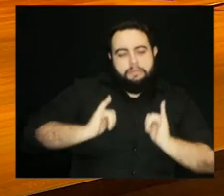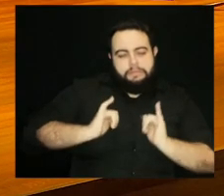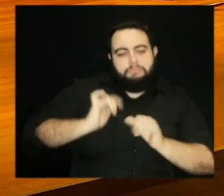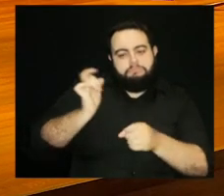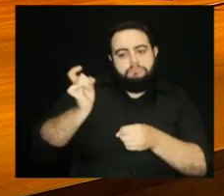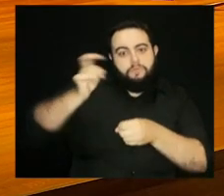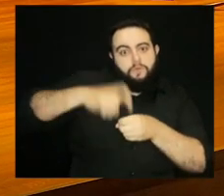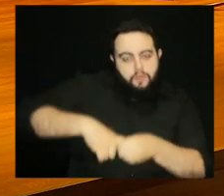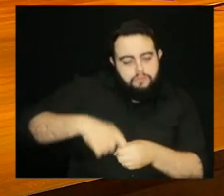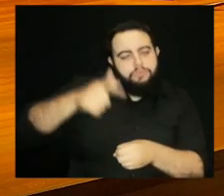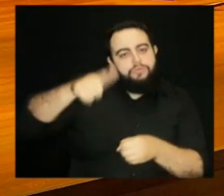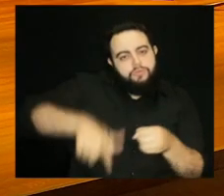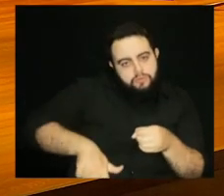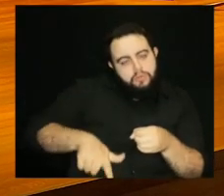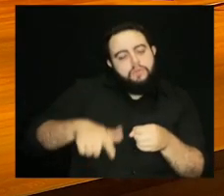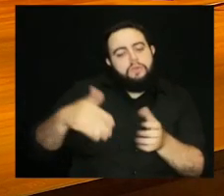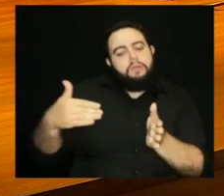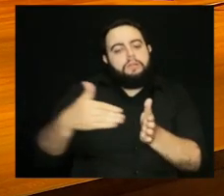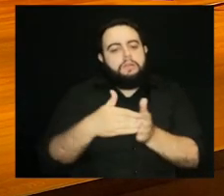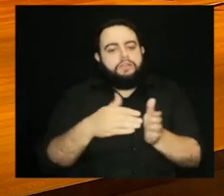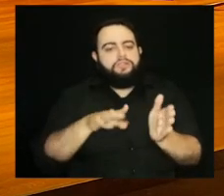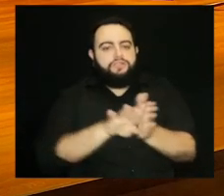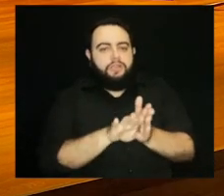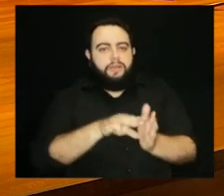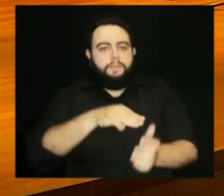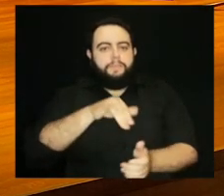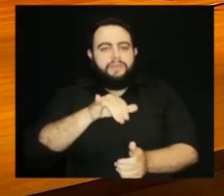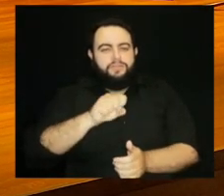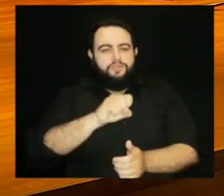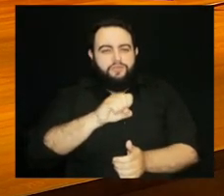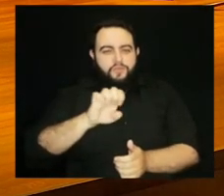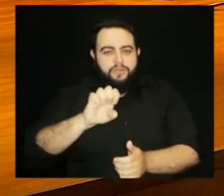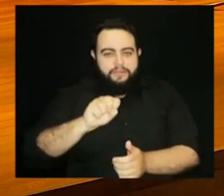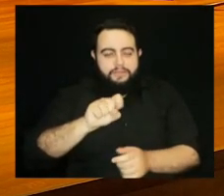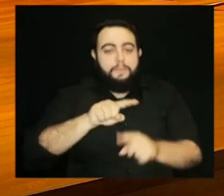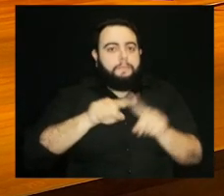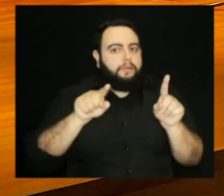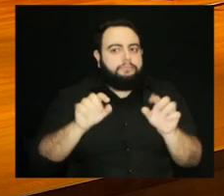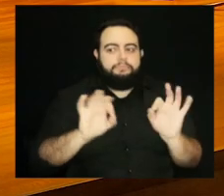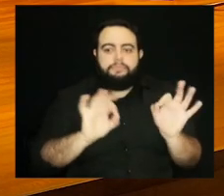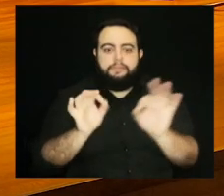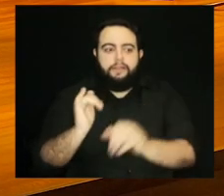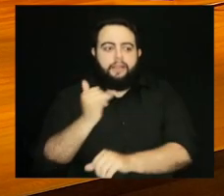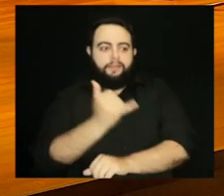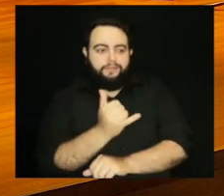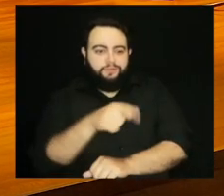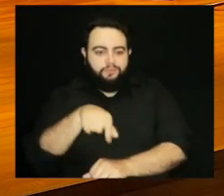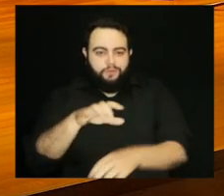subindo os rios até chegar nas missões. Só que o que ninguém tinha contado para eles é que a gente